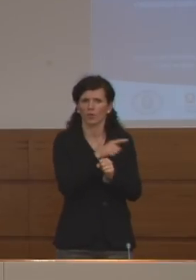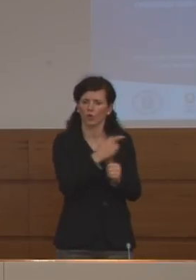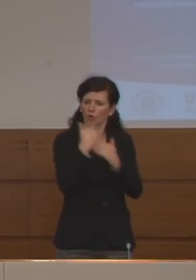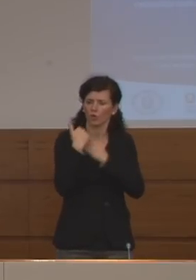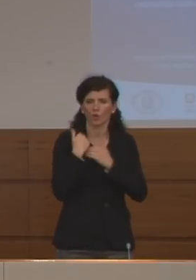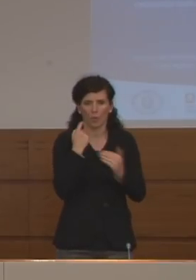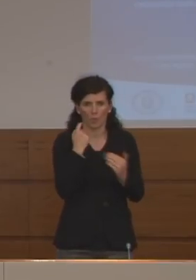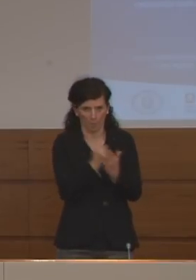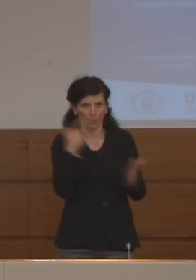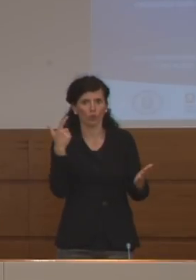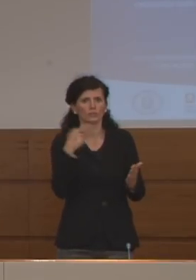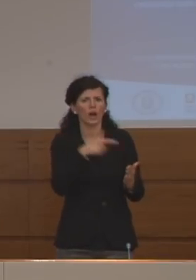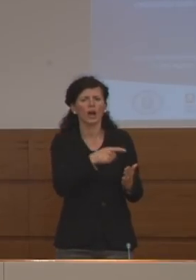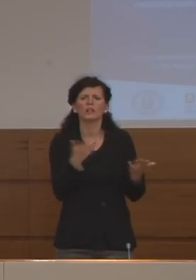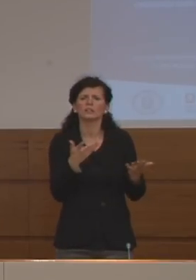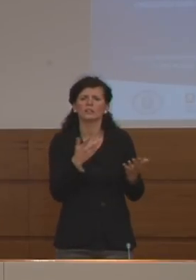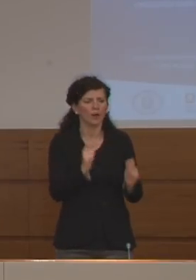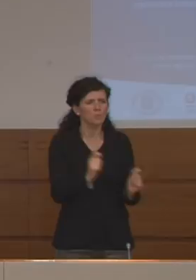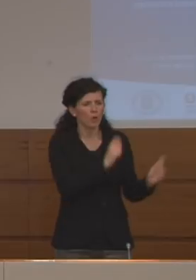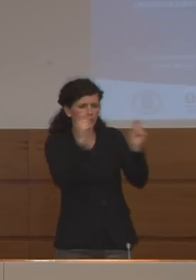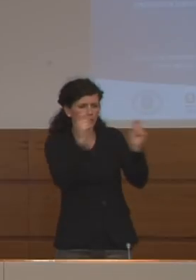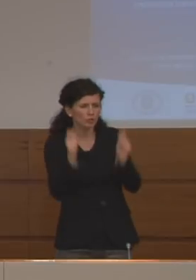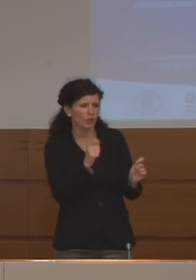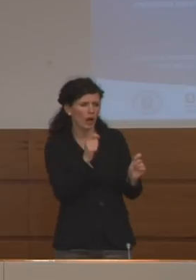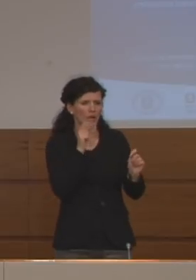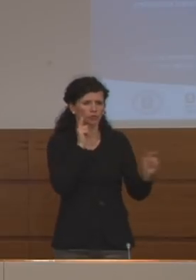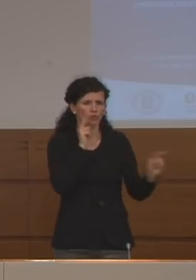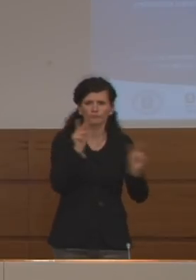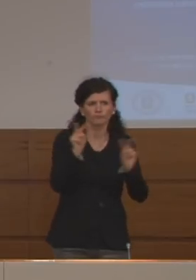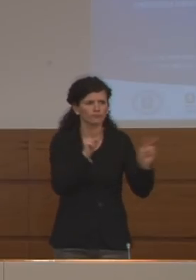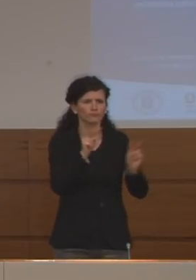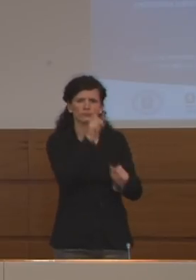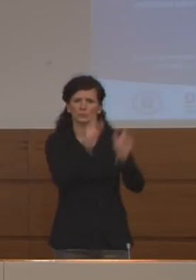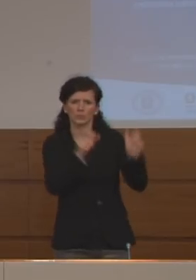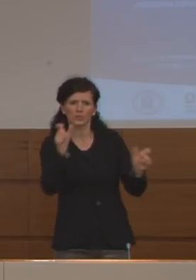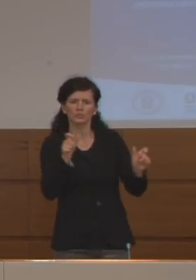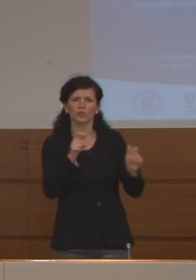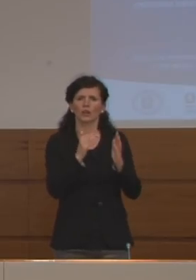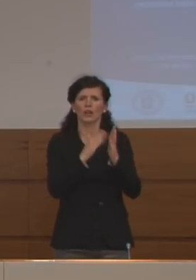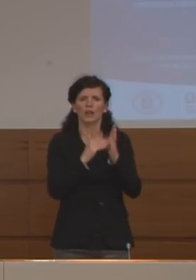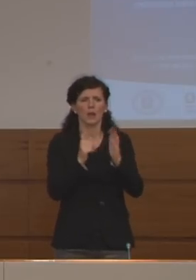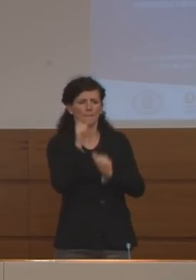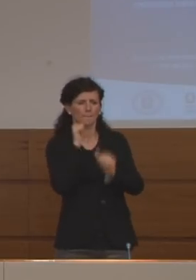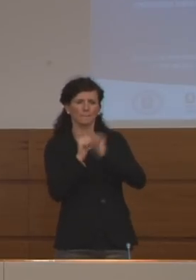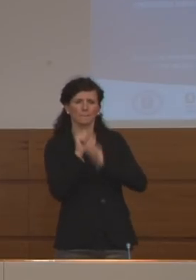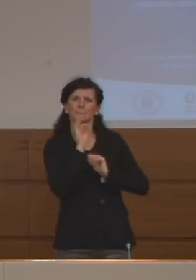di monitoraggio, di prevenzione. E un'altra categoria importante